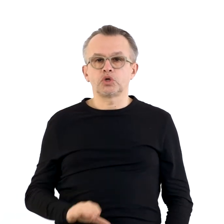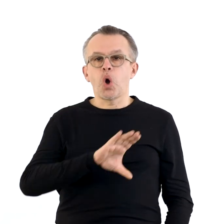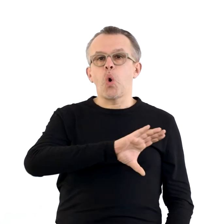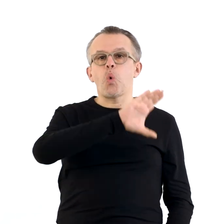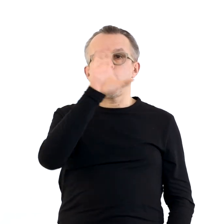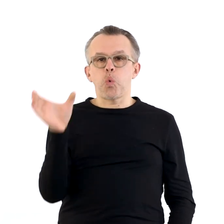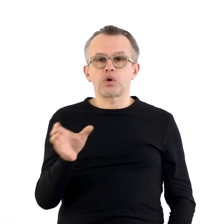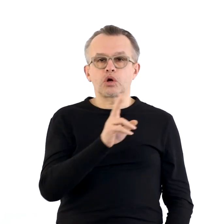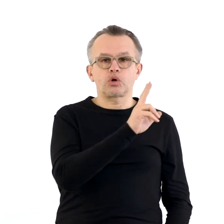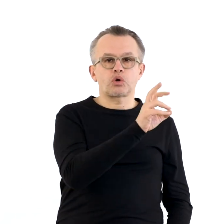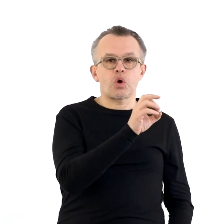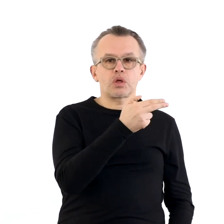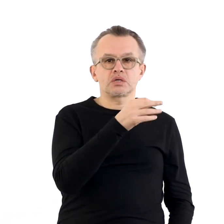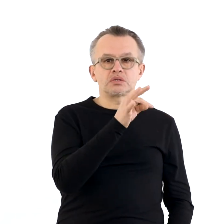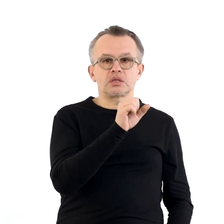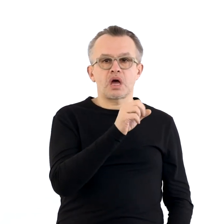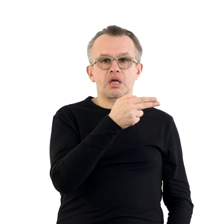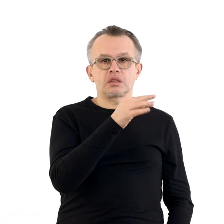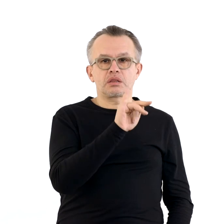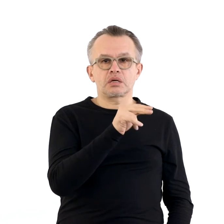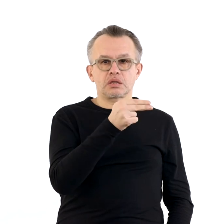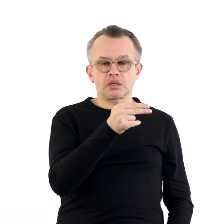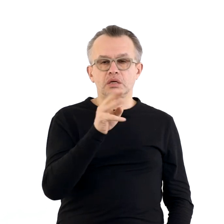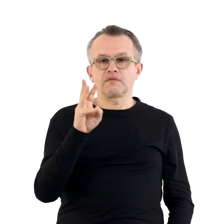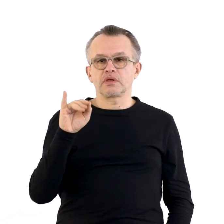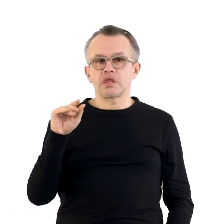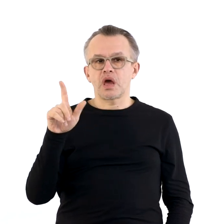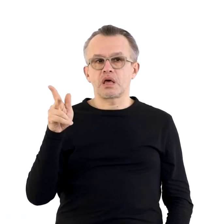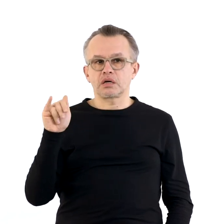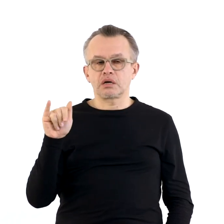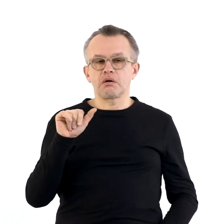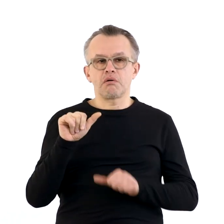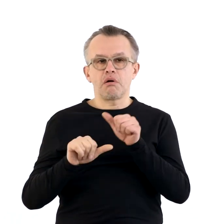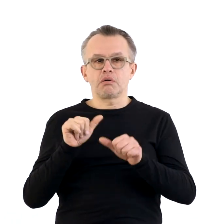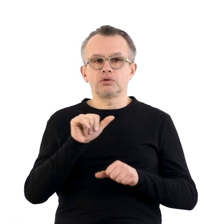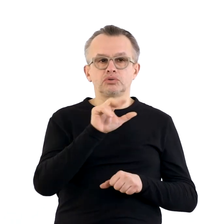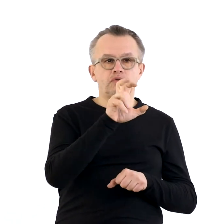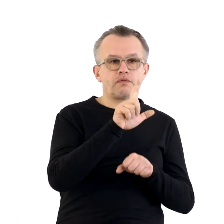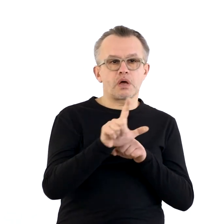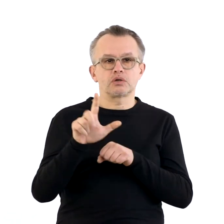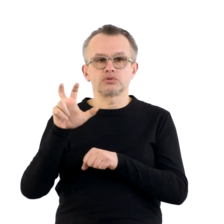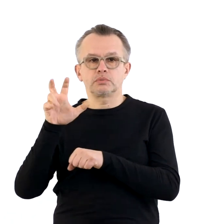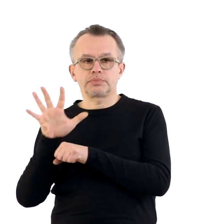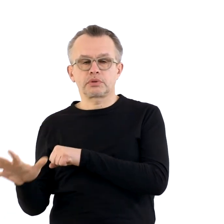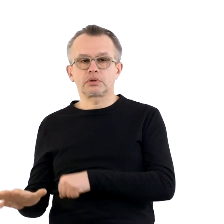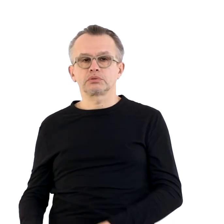Łuk Konstantyna Wielkiego 312 – 315 r.